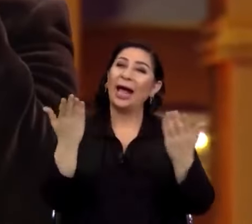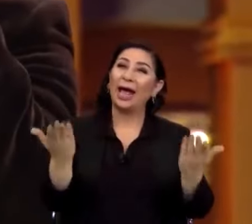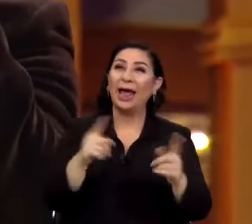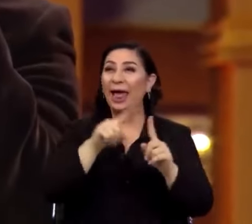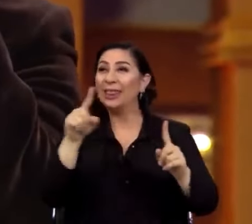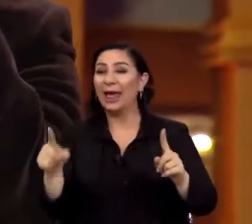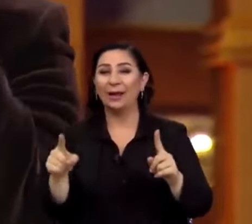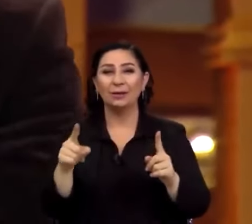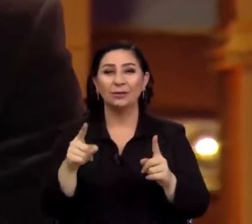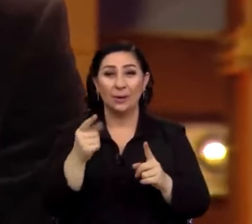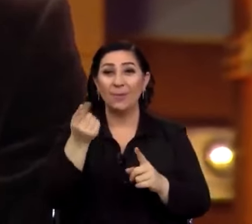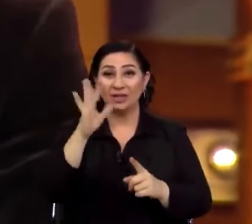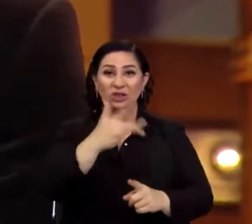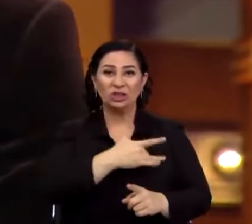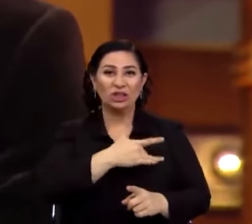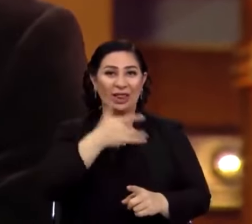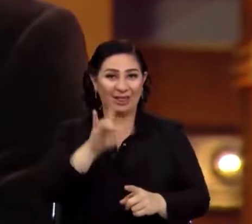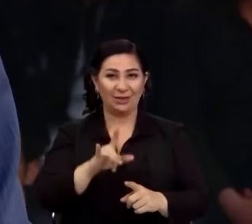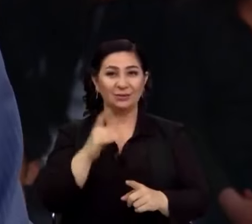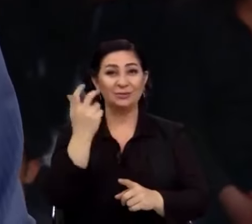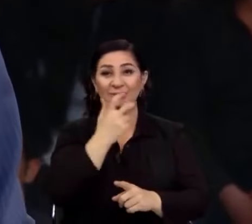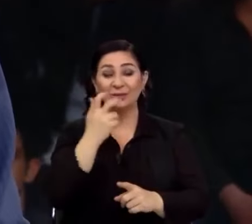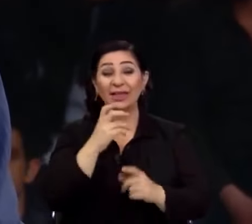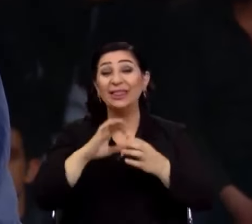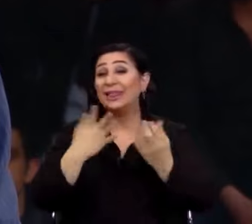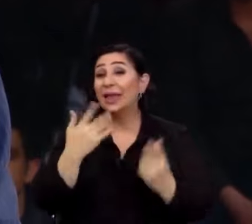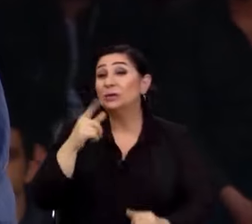sözler ama birazdan canlısını çalacağım Zaten şu nedenle soruyorum Çünkü